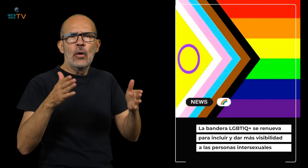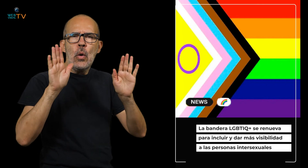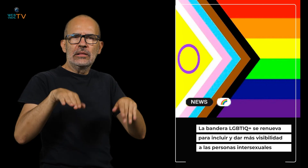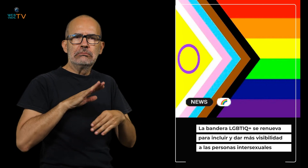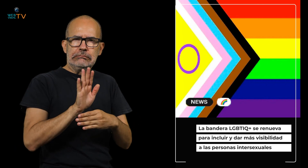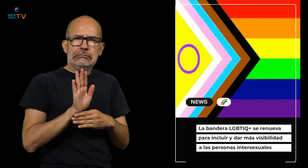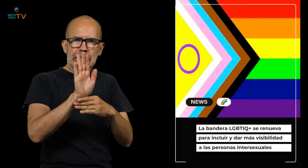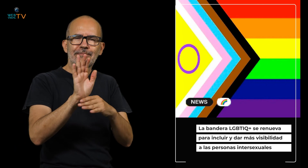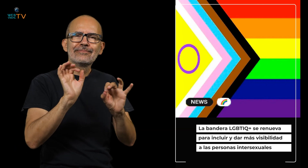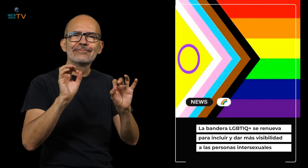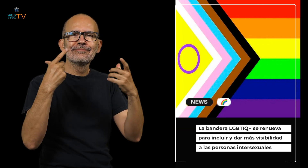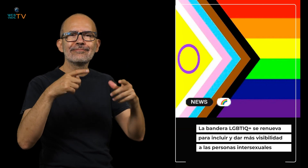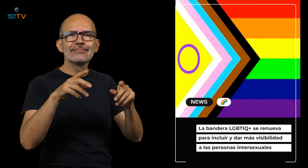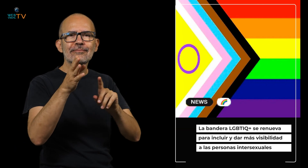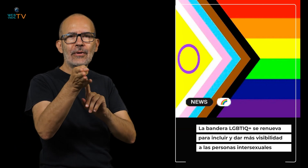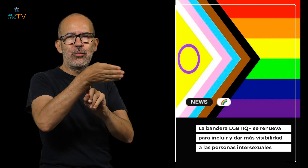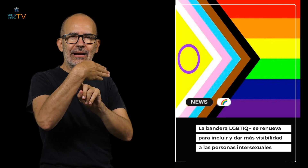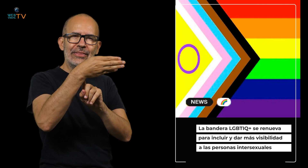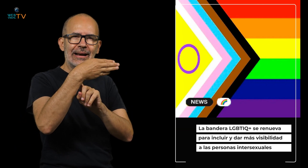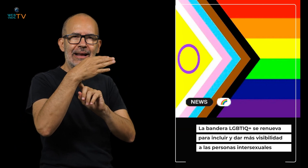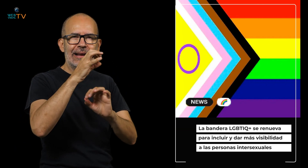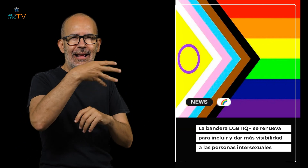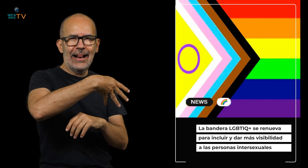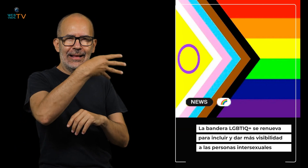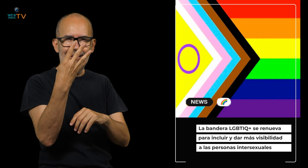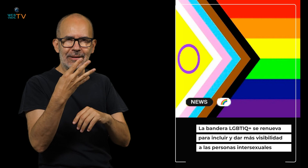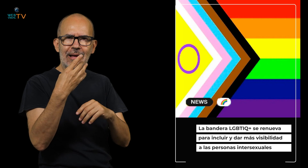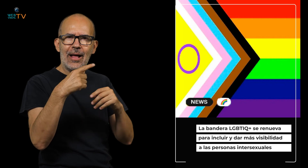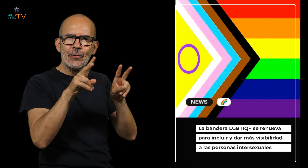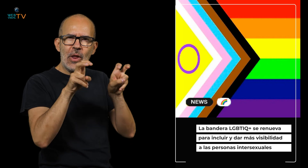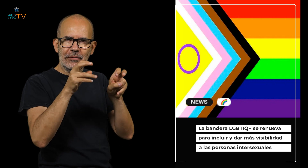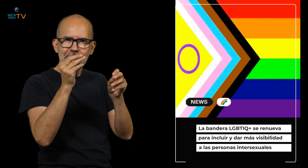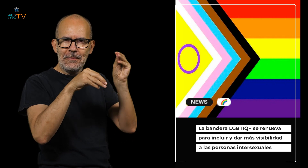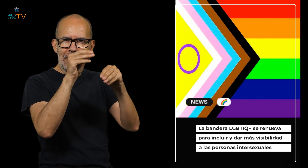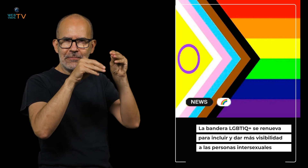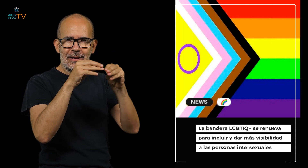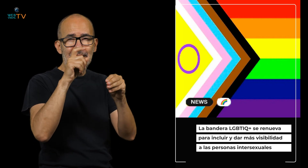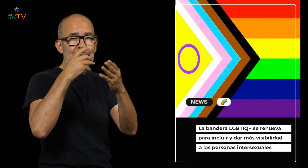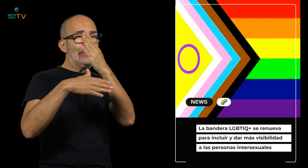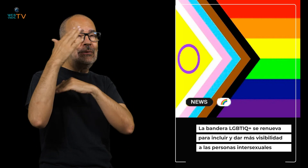Por último os quería hablar sobre la evolución de la bandera LGTBI+.